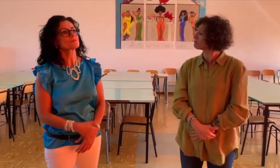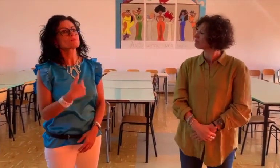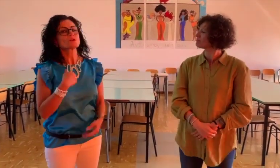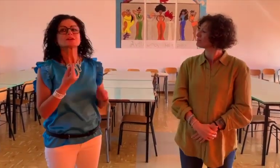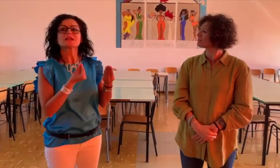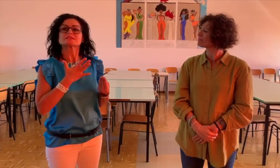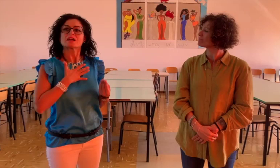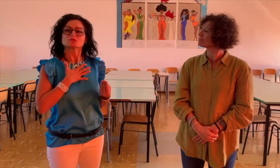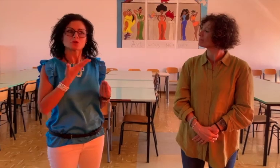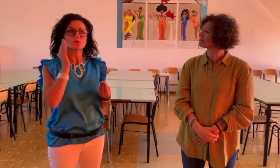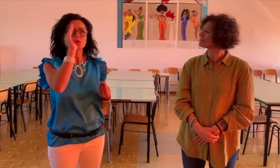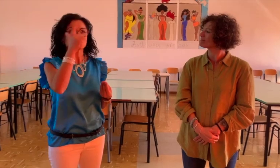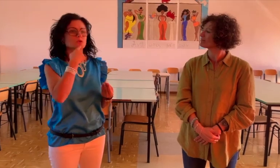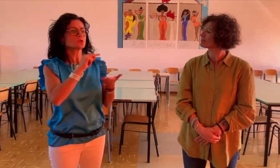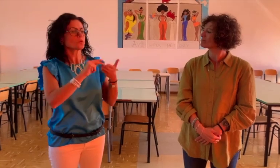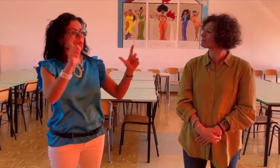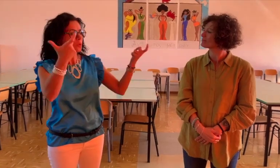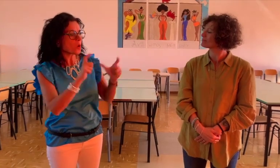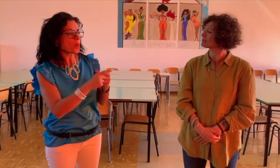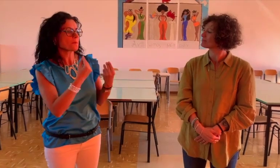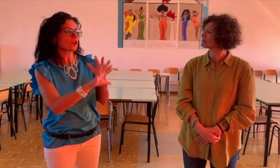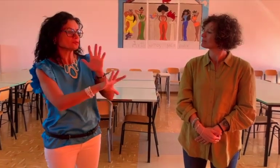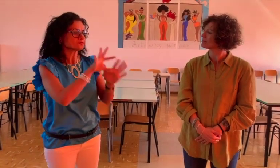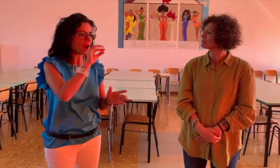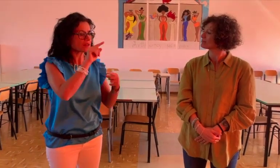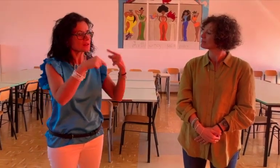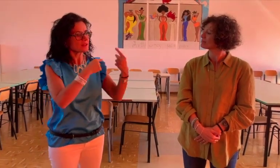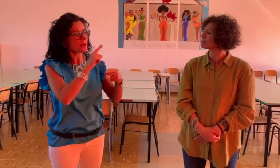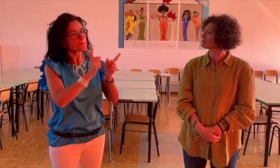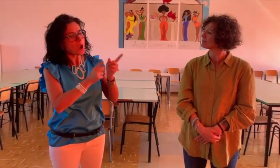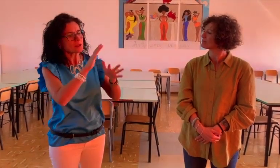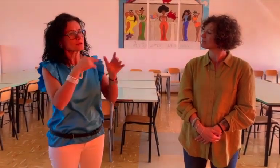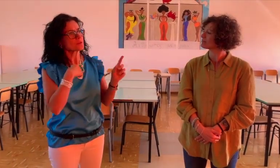La mia sensazione sulla diminuzione degli alunni nell’Istituto è che ciò è dovuto a causa di varie scelte, compresa quella della politica.